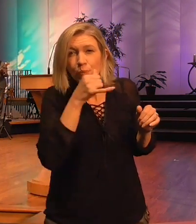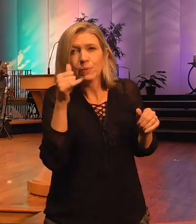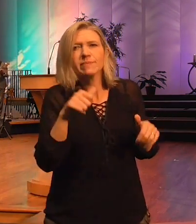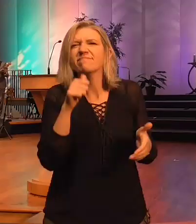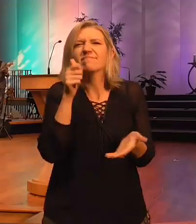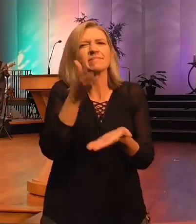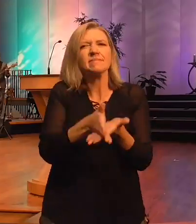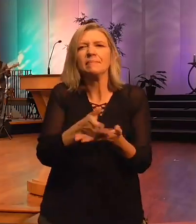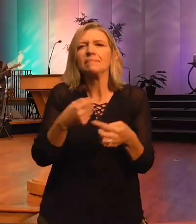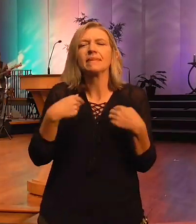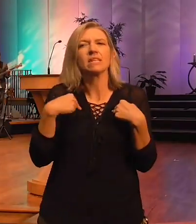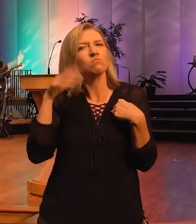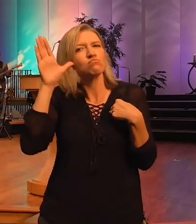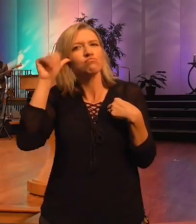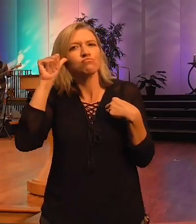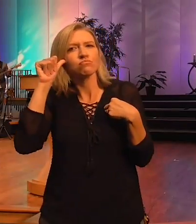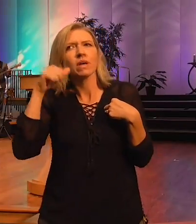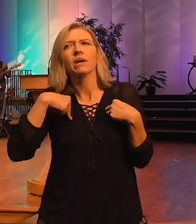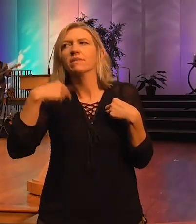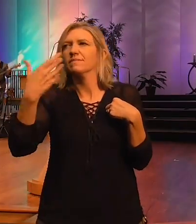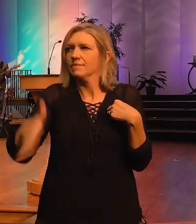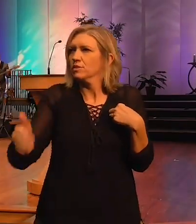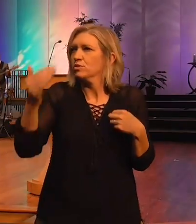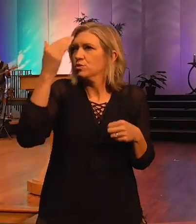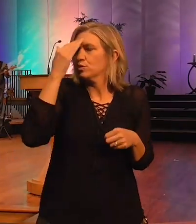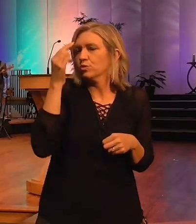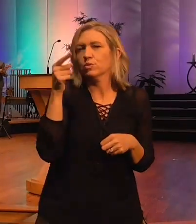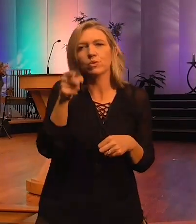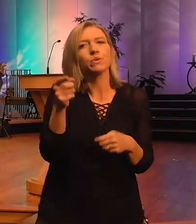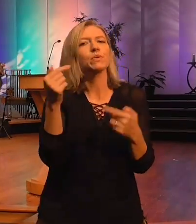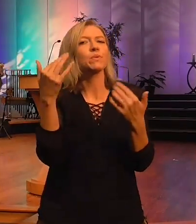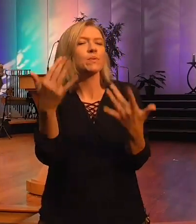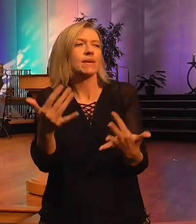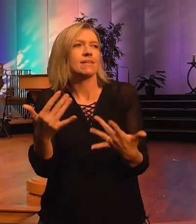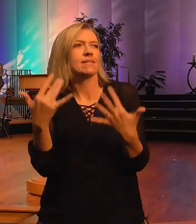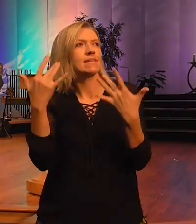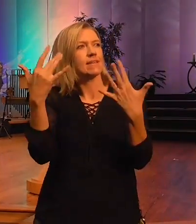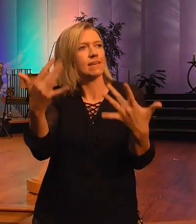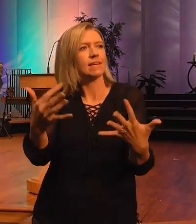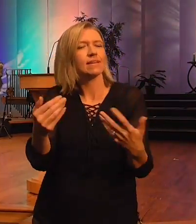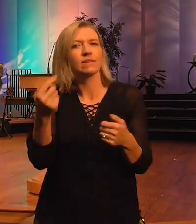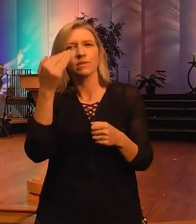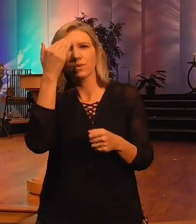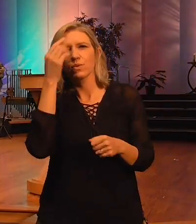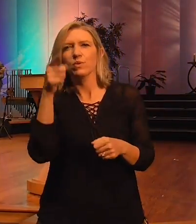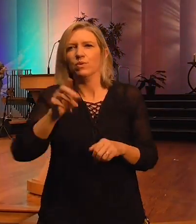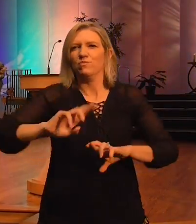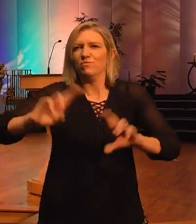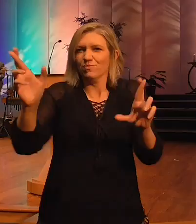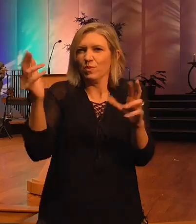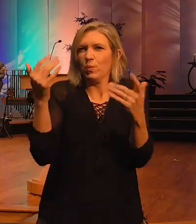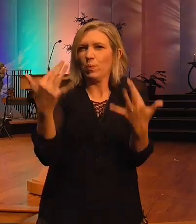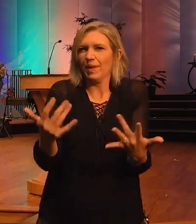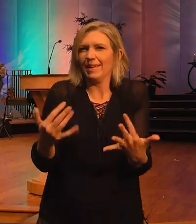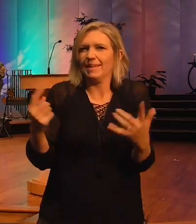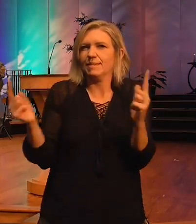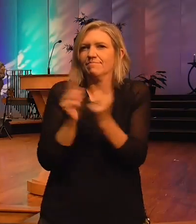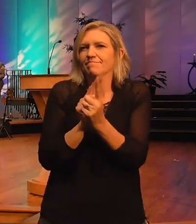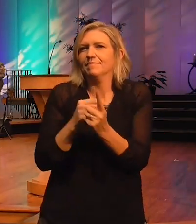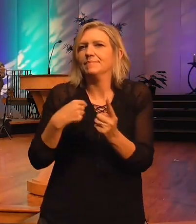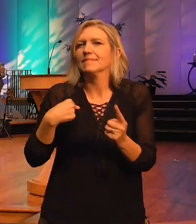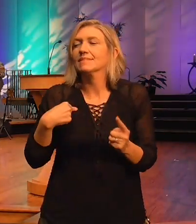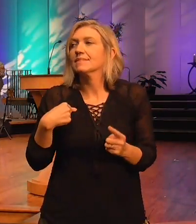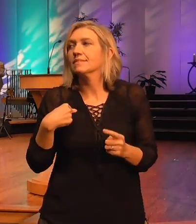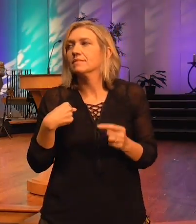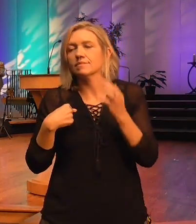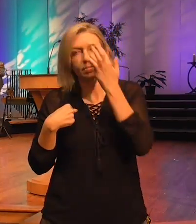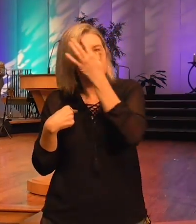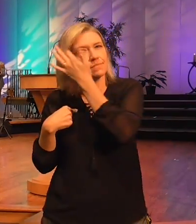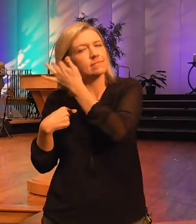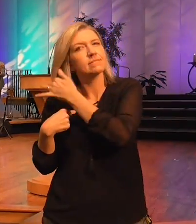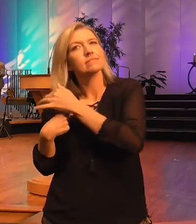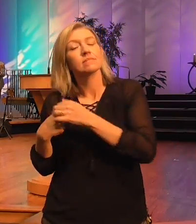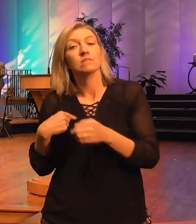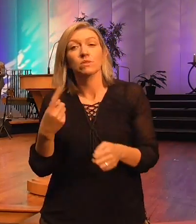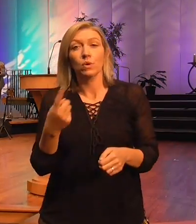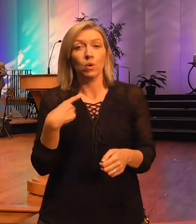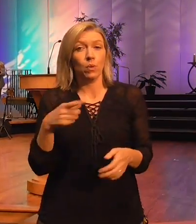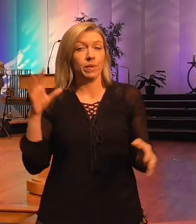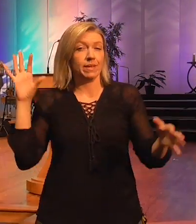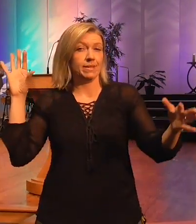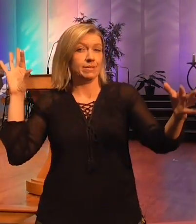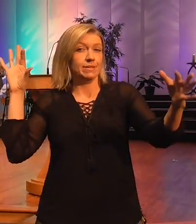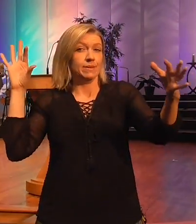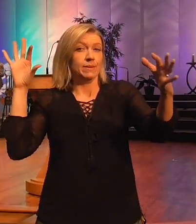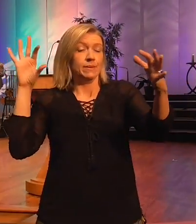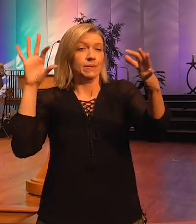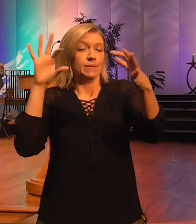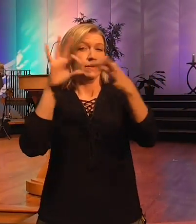detuvo. Sabía que estabas esperando. Sabía que me estabas esperando. Así que dibujaríamos juntos en